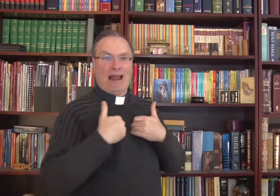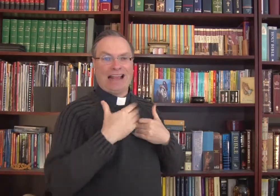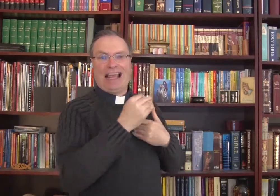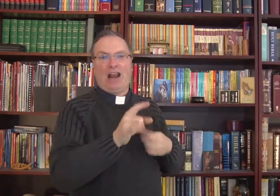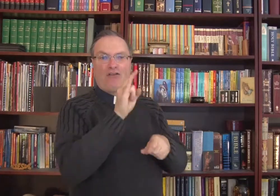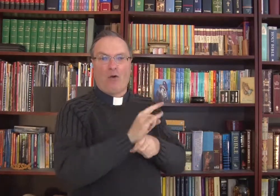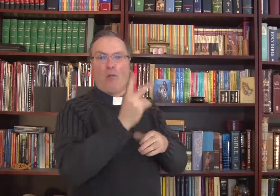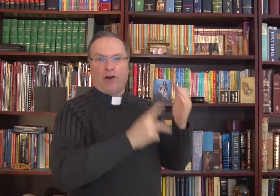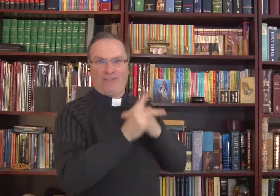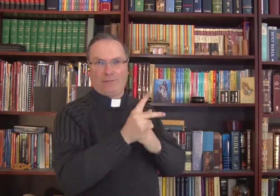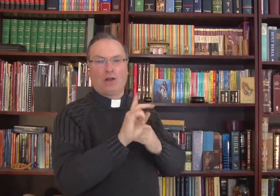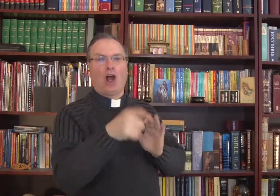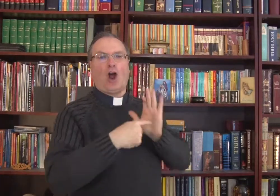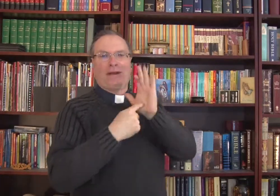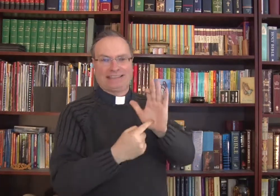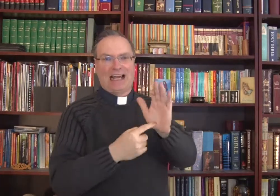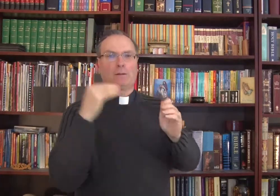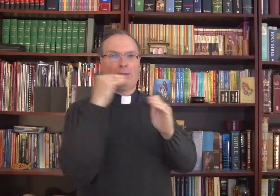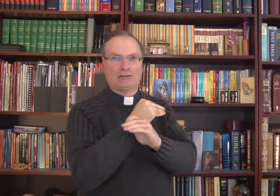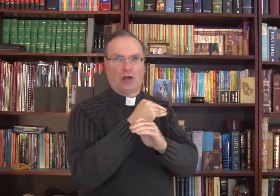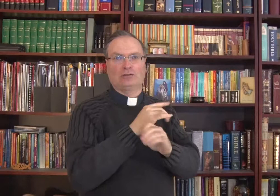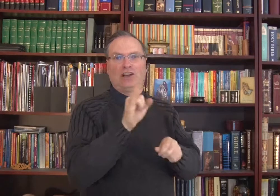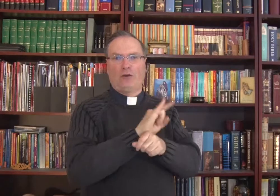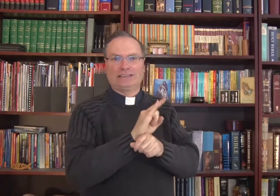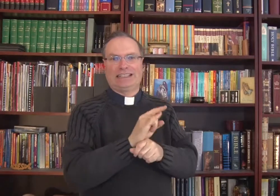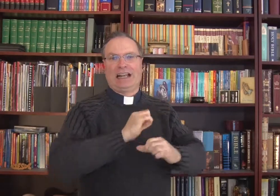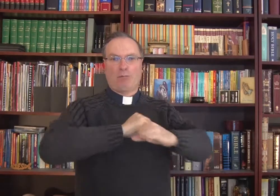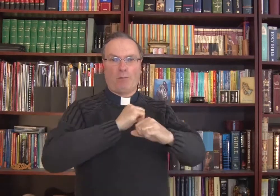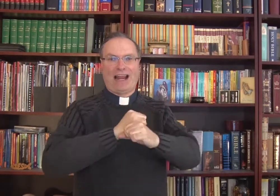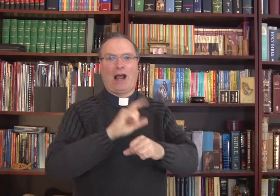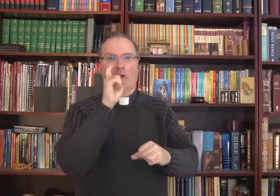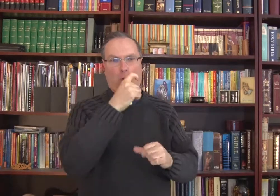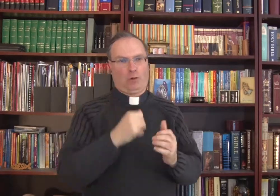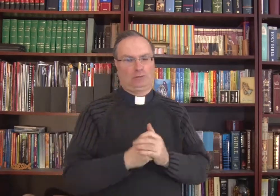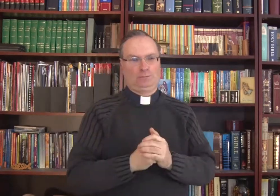et du faux prophète représente les mensonges, les faussetés et la propagande trompeuses.